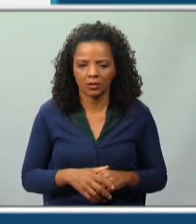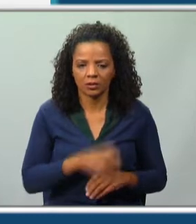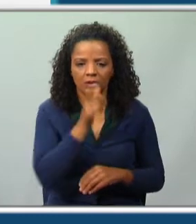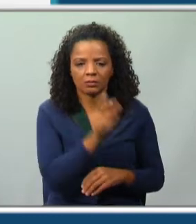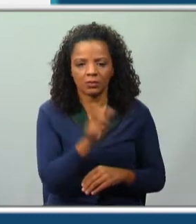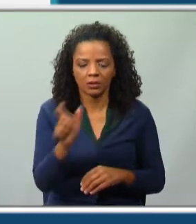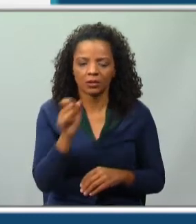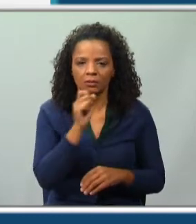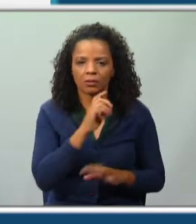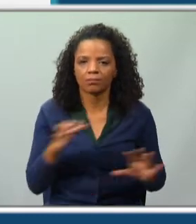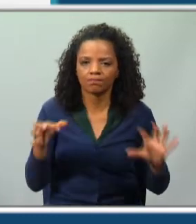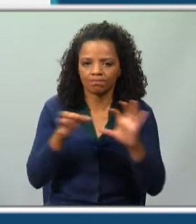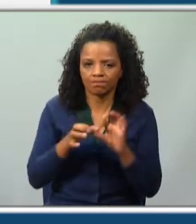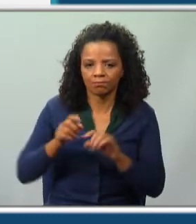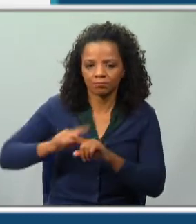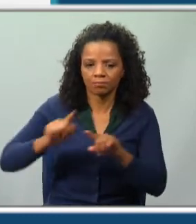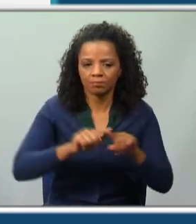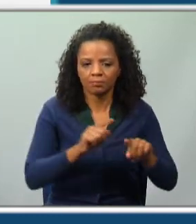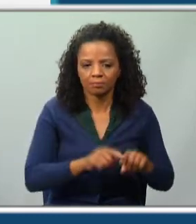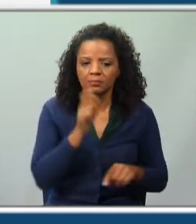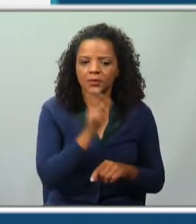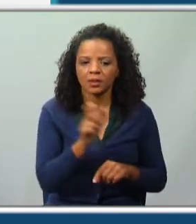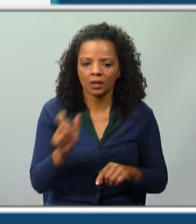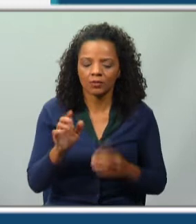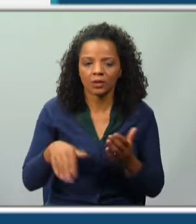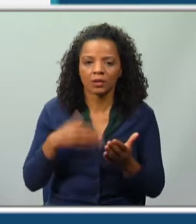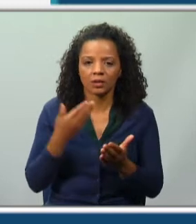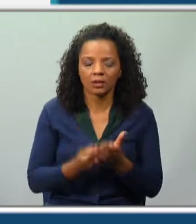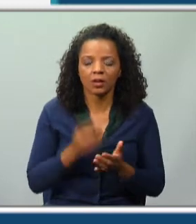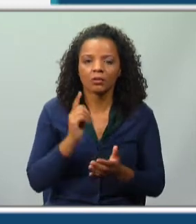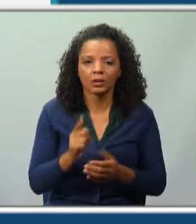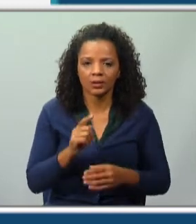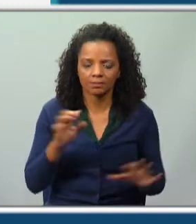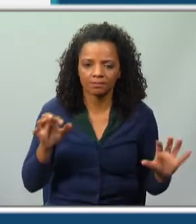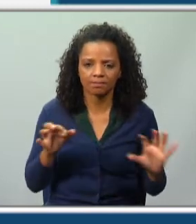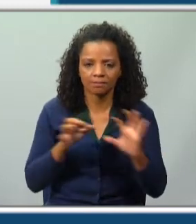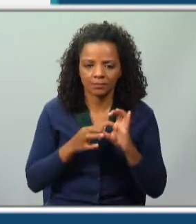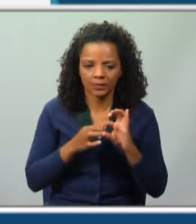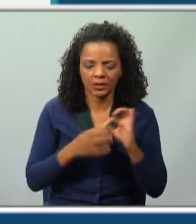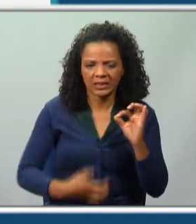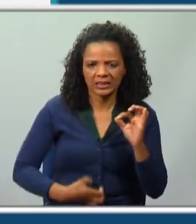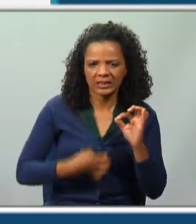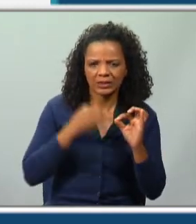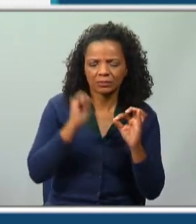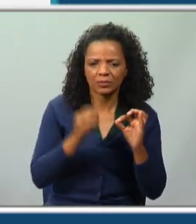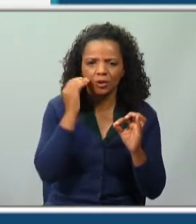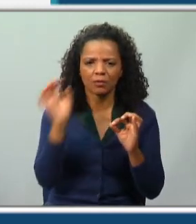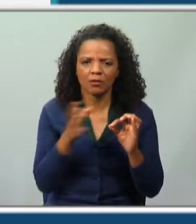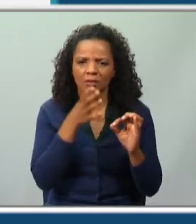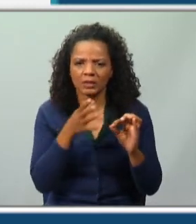estabelecer entre palavras e que sentam um significado na pronúncia e na grafia 建立在詞和那個坐之間發音和拼寫的含義